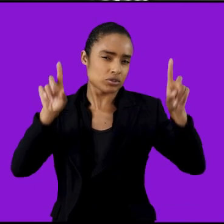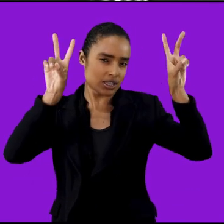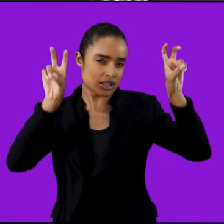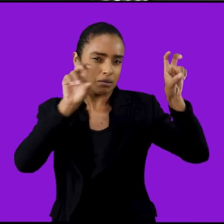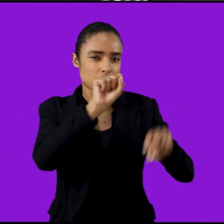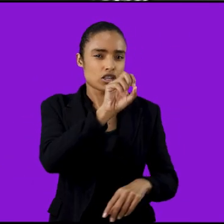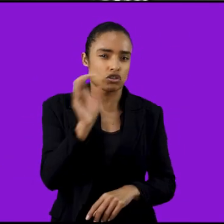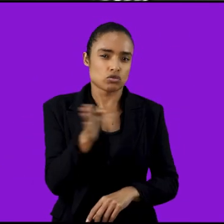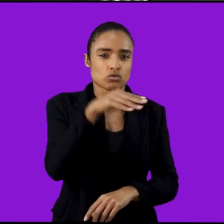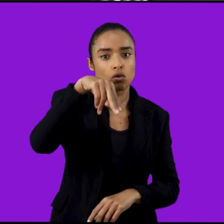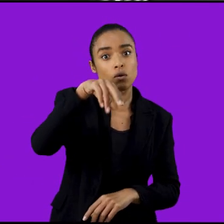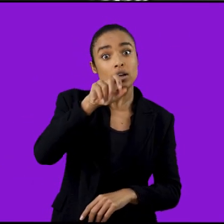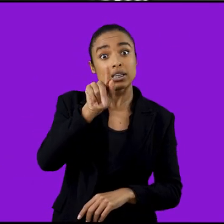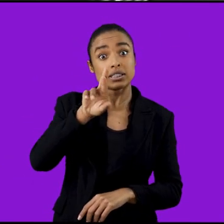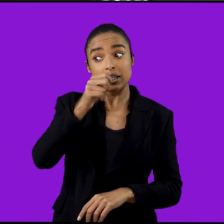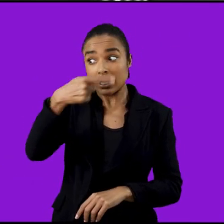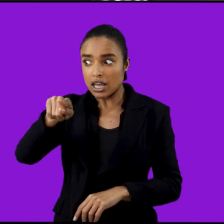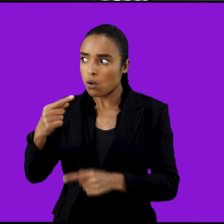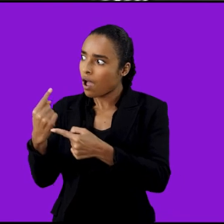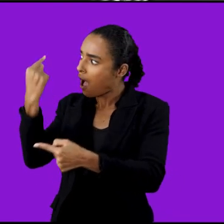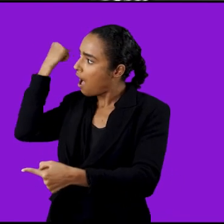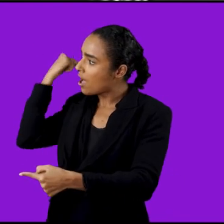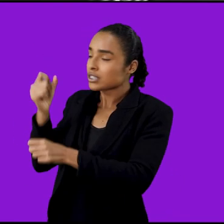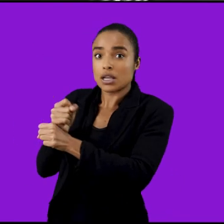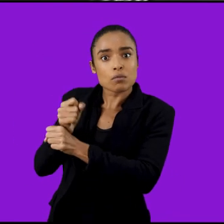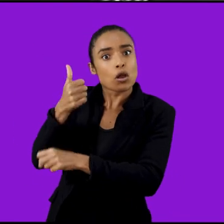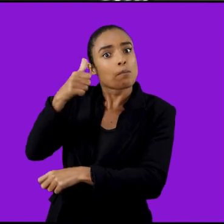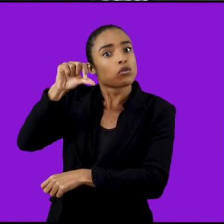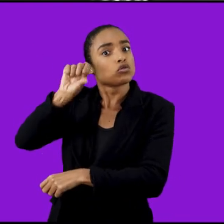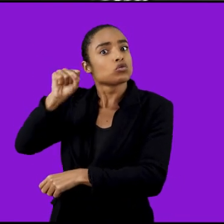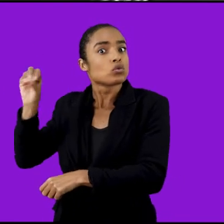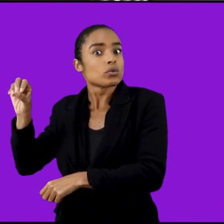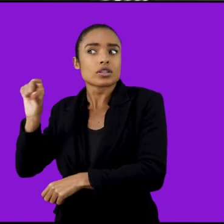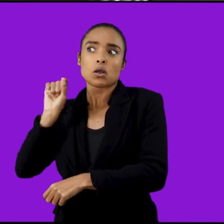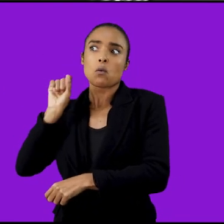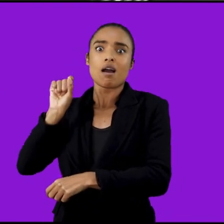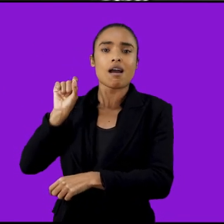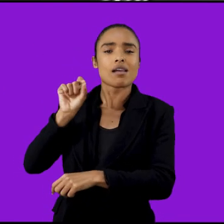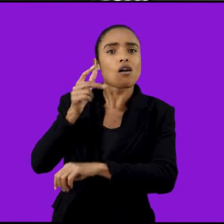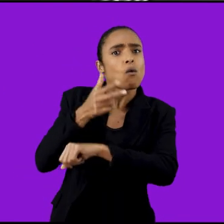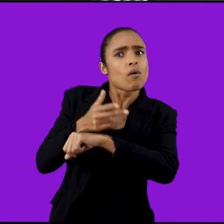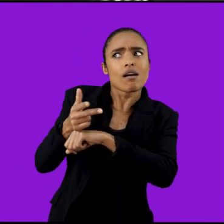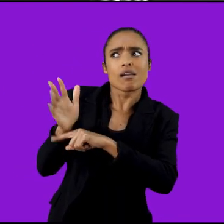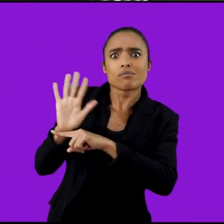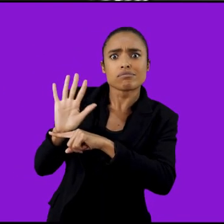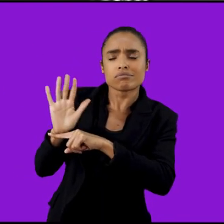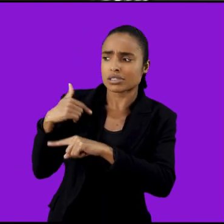era lá dos anos 80. Eles trouxeram de novo com outra vida… Com outra vida, sim. Quando eles gravaram o clipe. O que, que foi aquilo?